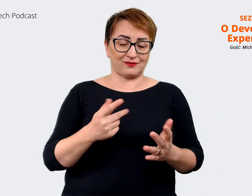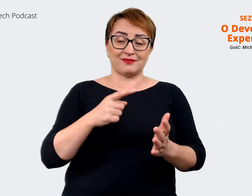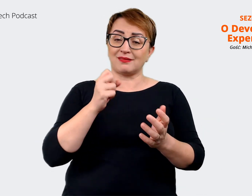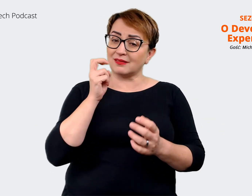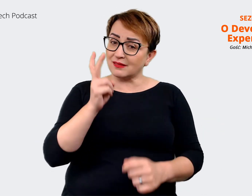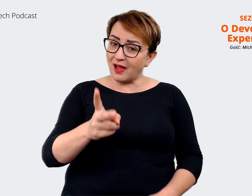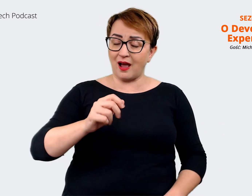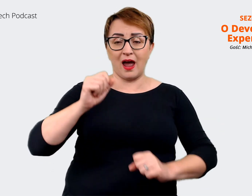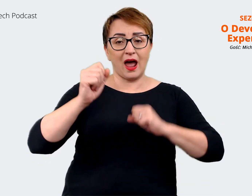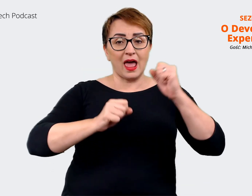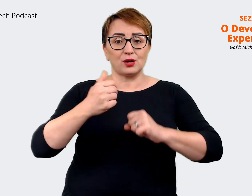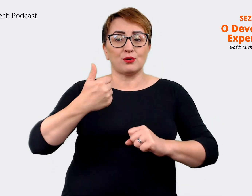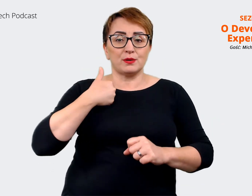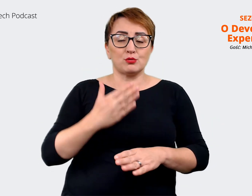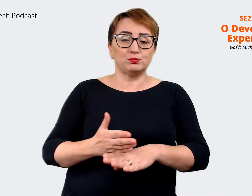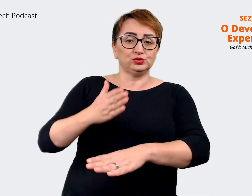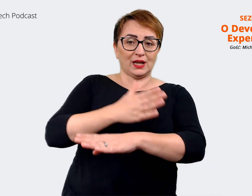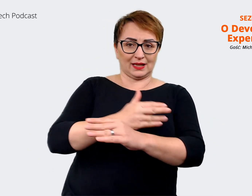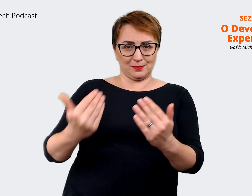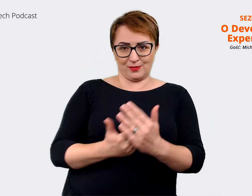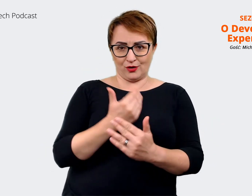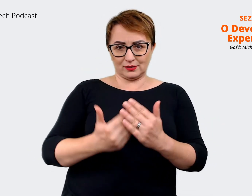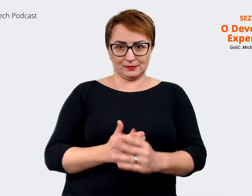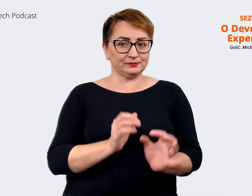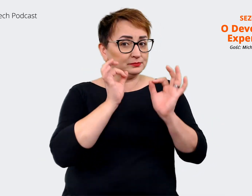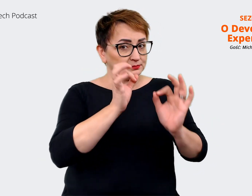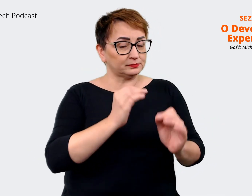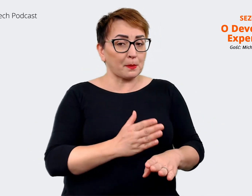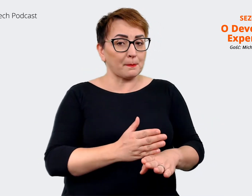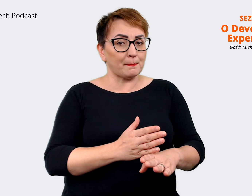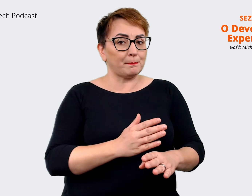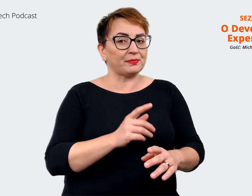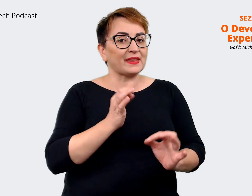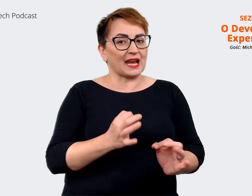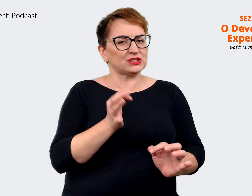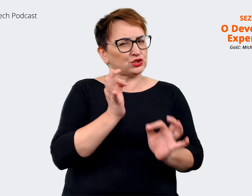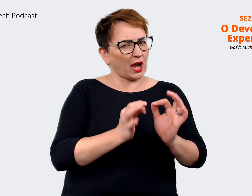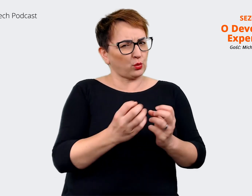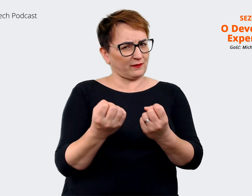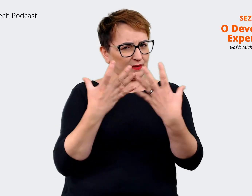Allegro było tam, zanim to było modne. Prowadzący: No dobra, to do szczegółu. Załóżmy,